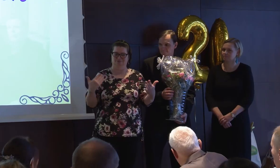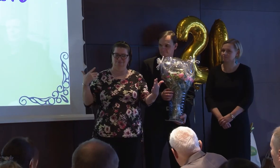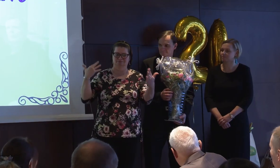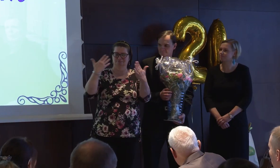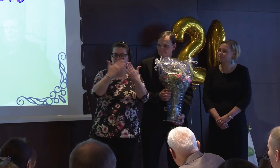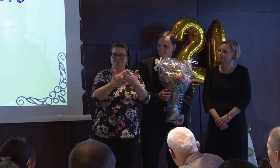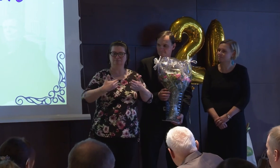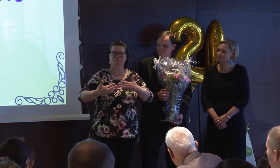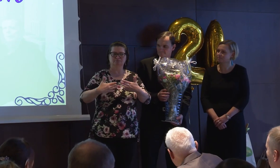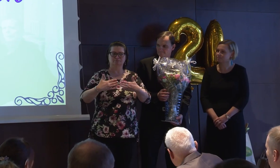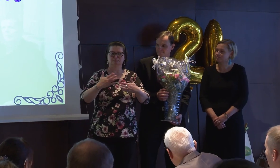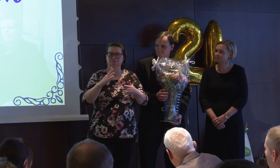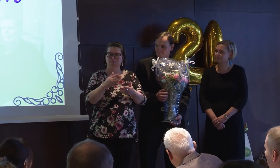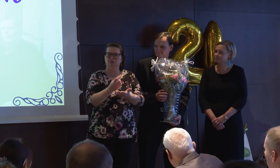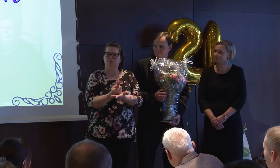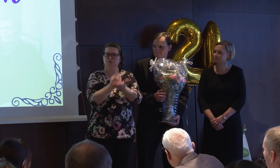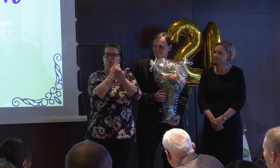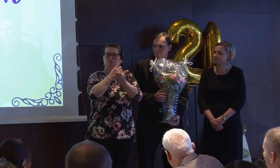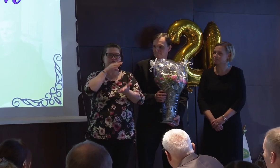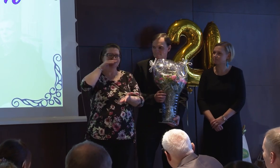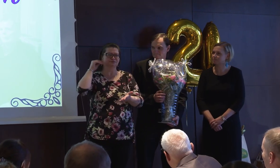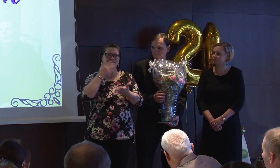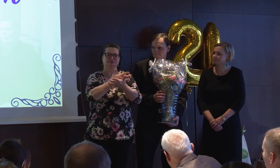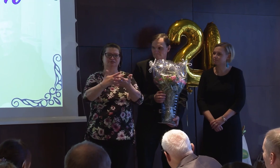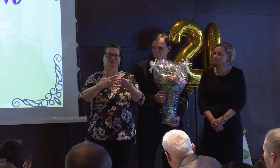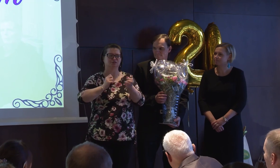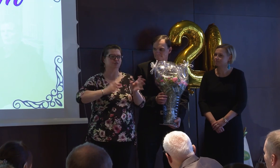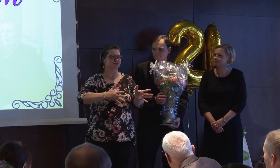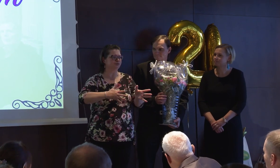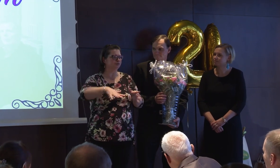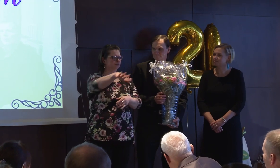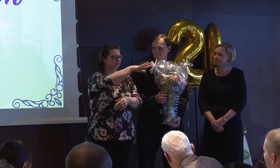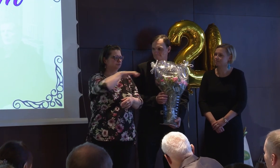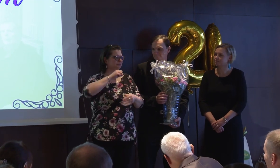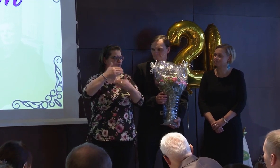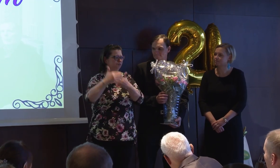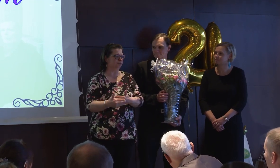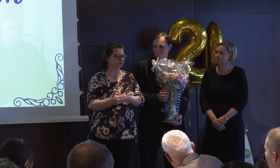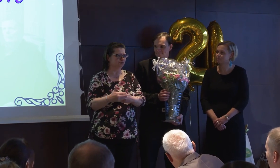Kuurojen Liitto ja FST ovat kautta aikojen edistäneet -